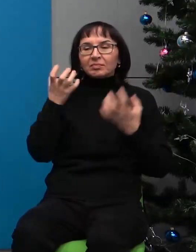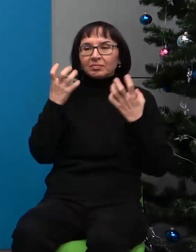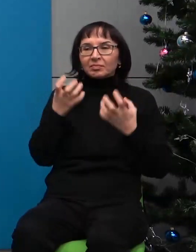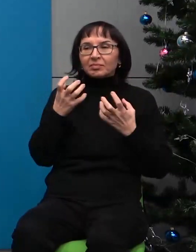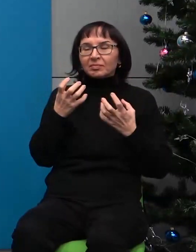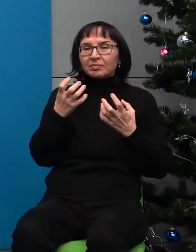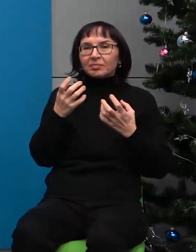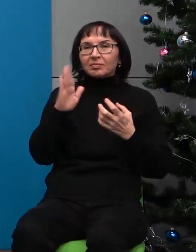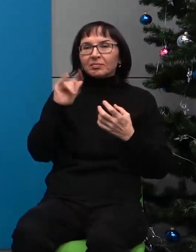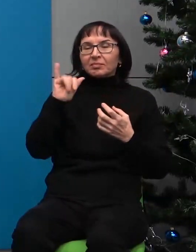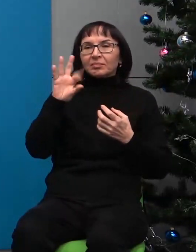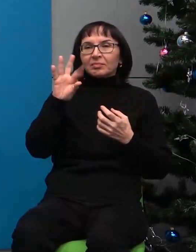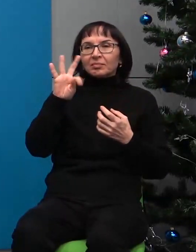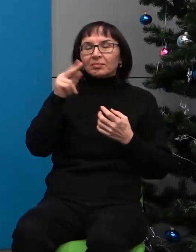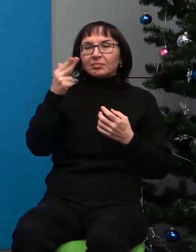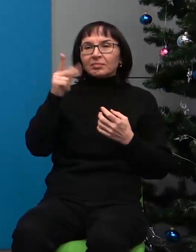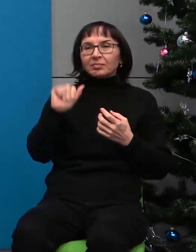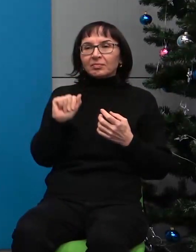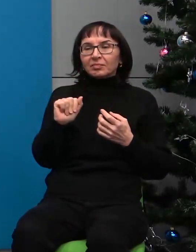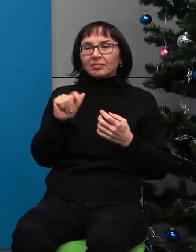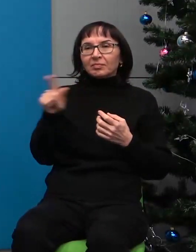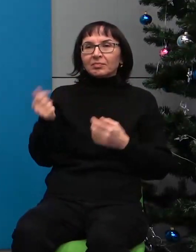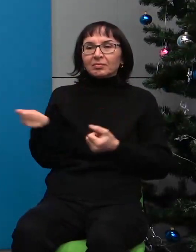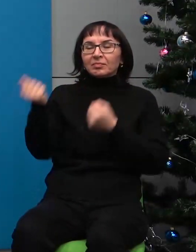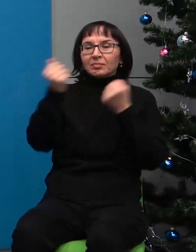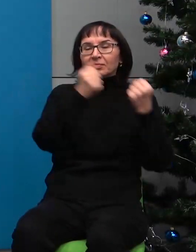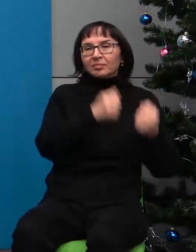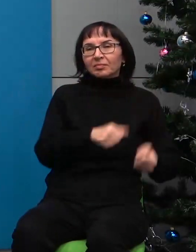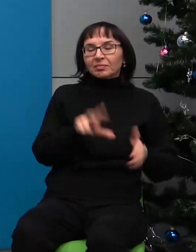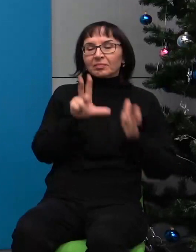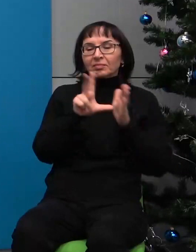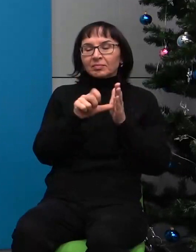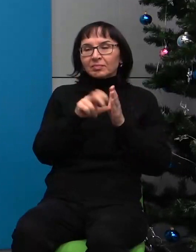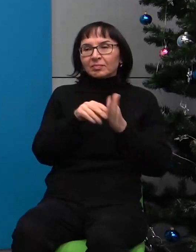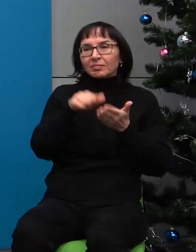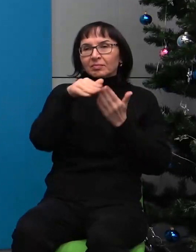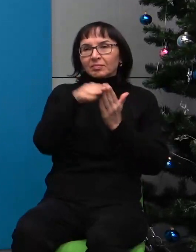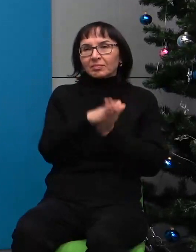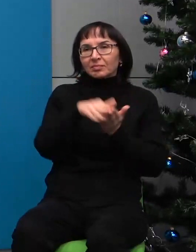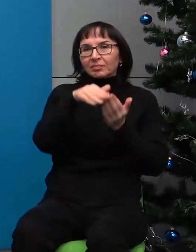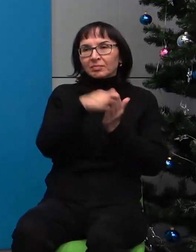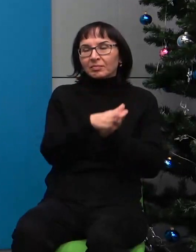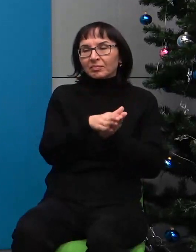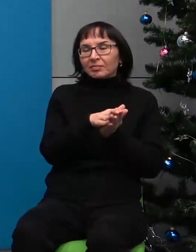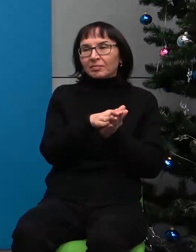Zaczęliśmy nosić biotynę, ona nam przyniosła sernik na Wielkanoc, wtedy to z Mikołajem,